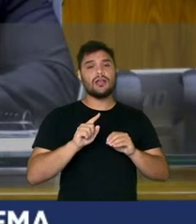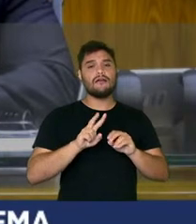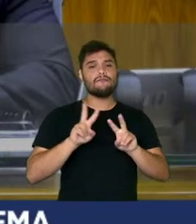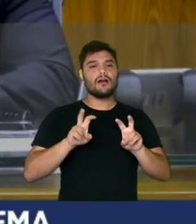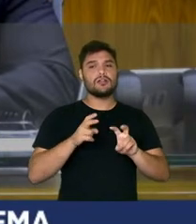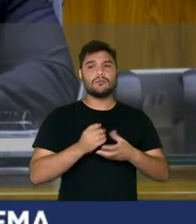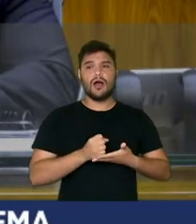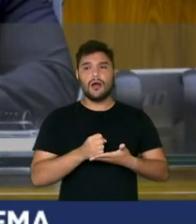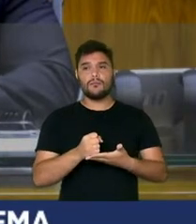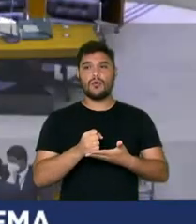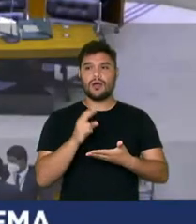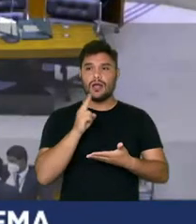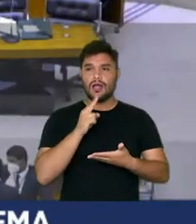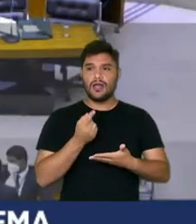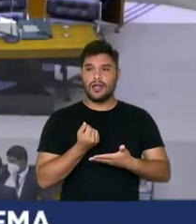RETORNA AO SENADO FEDERAL. -- [REPÓRTER]: APROVADO